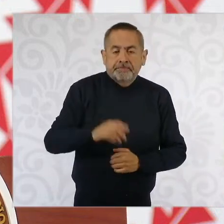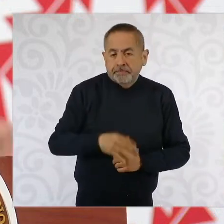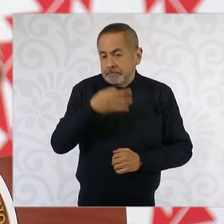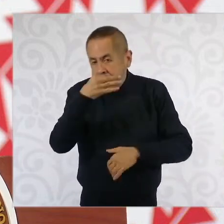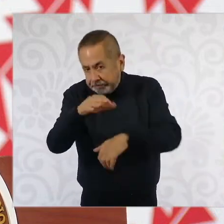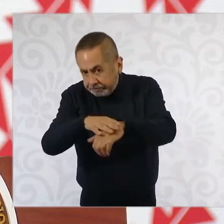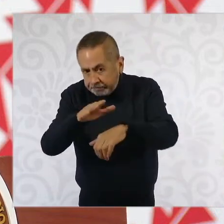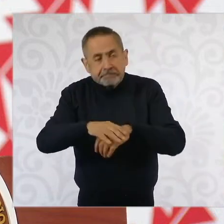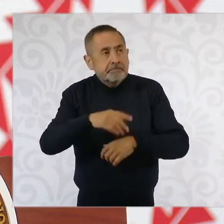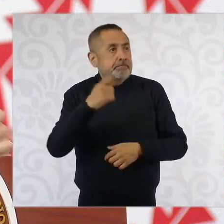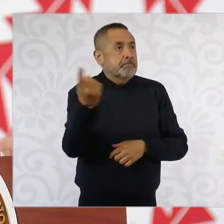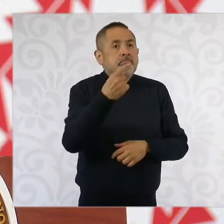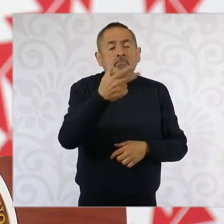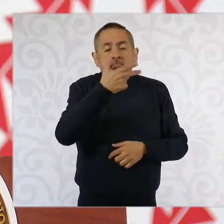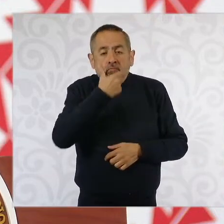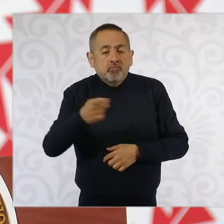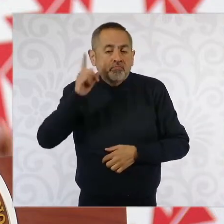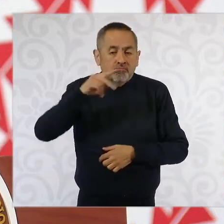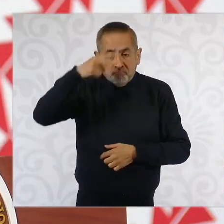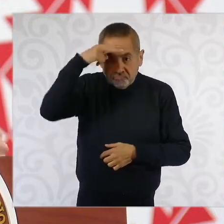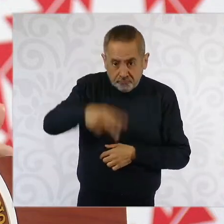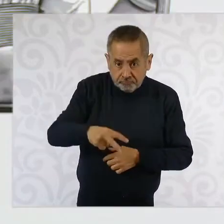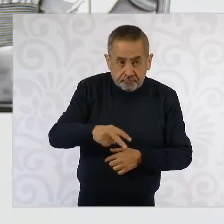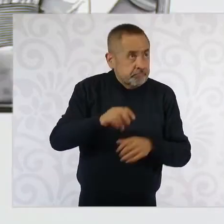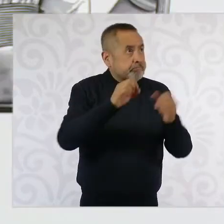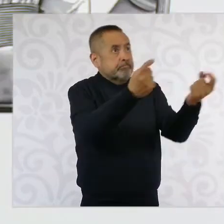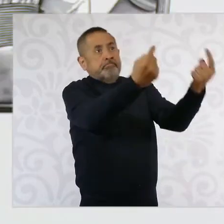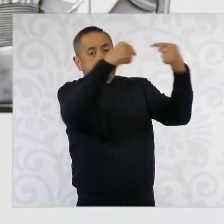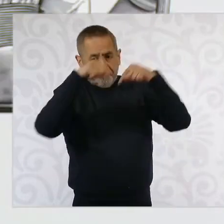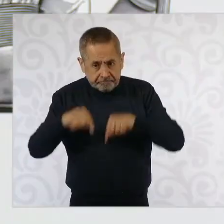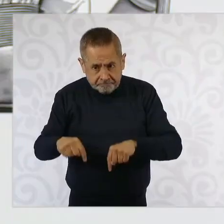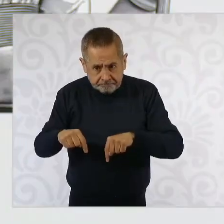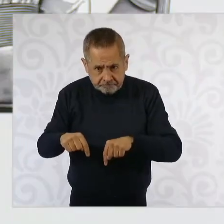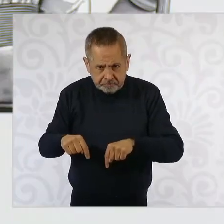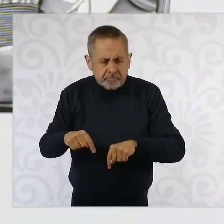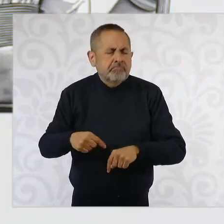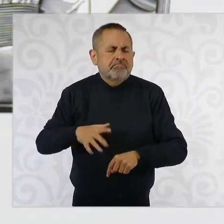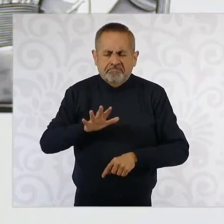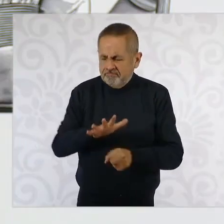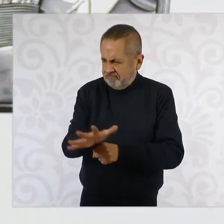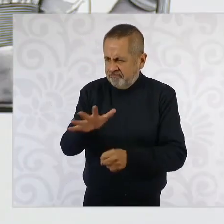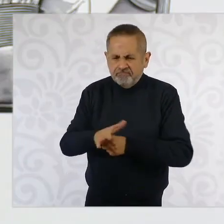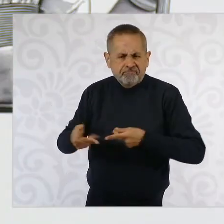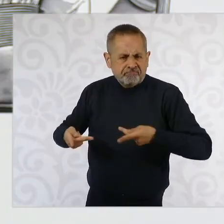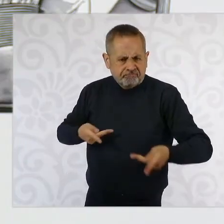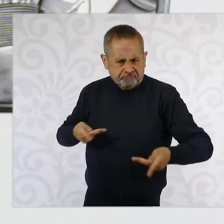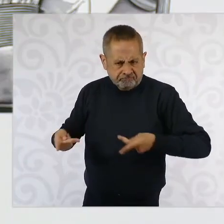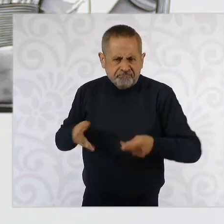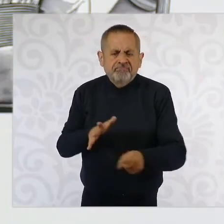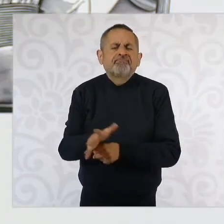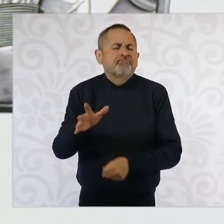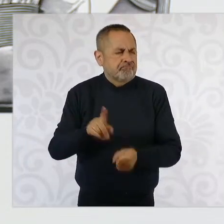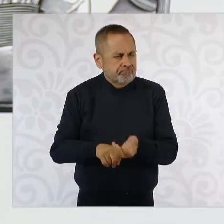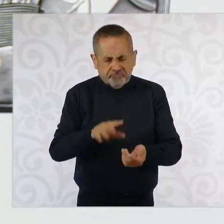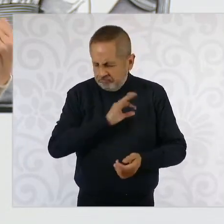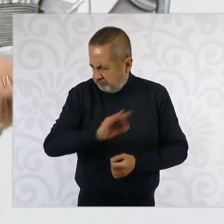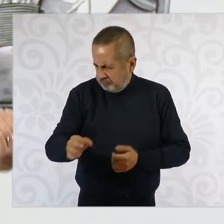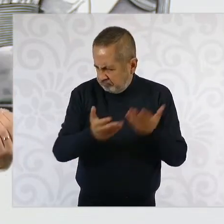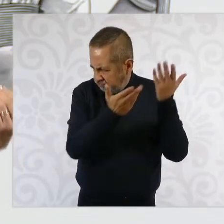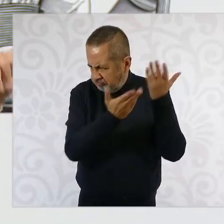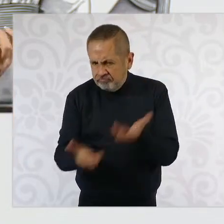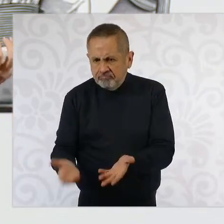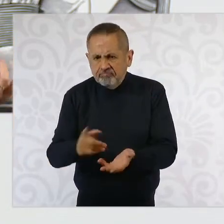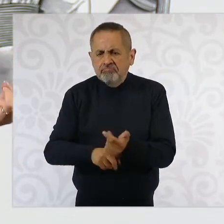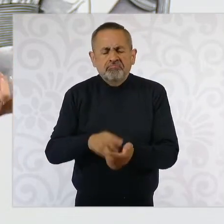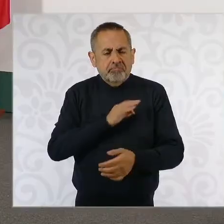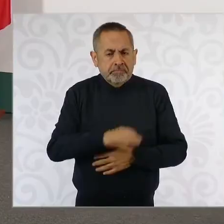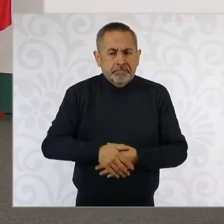que si hay deportaciones lleguen a México estamos preparados Entonces rosael está coordinando este